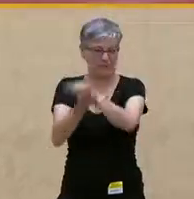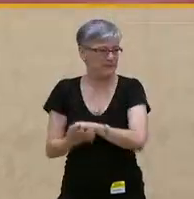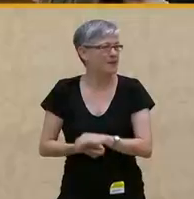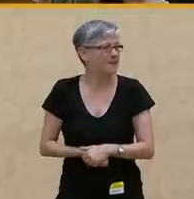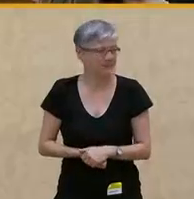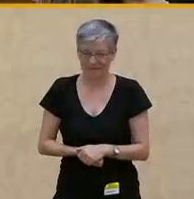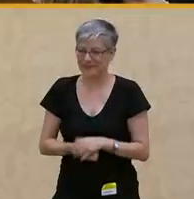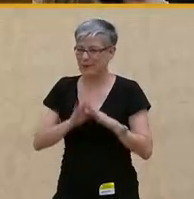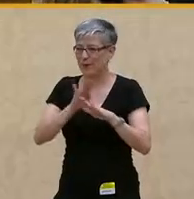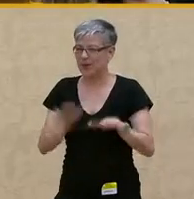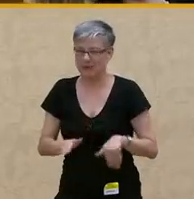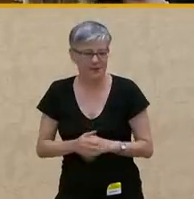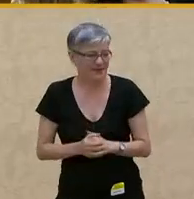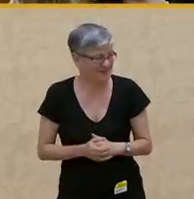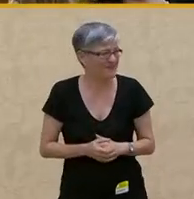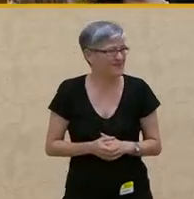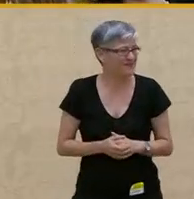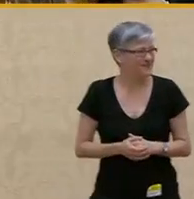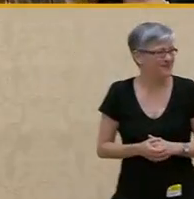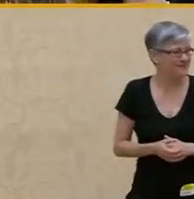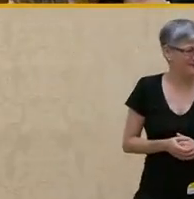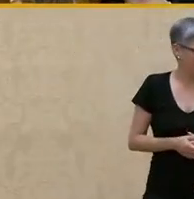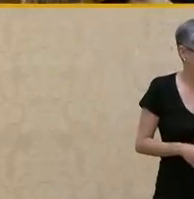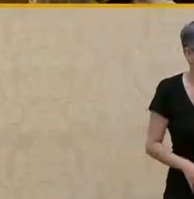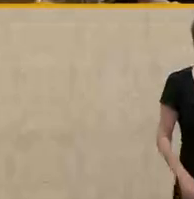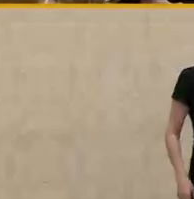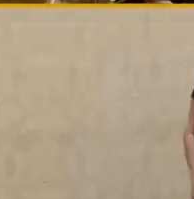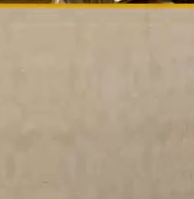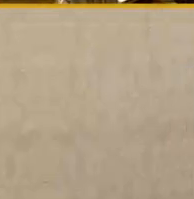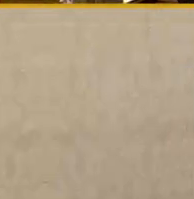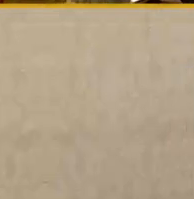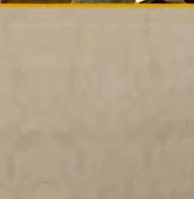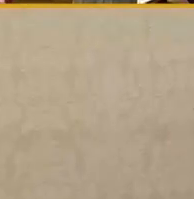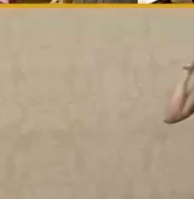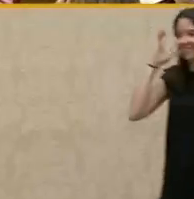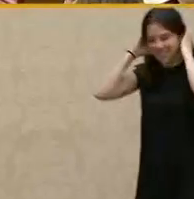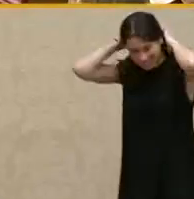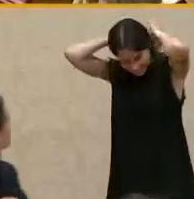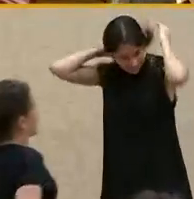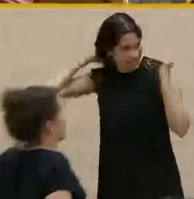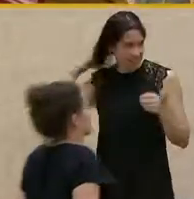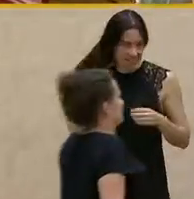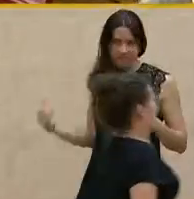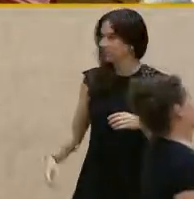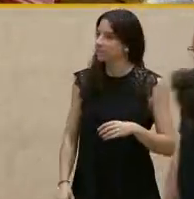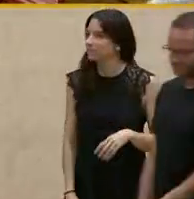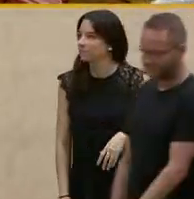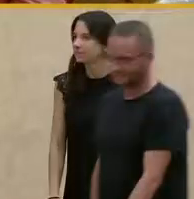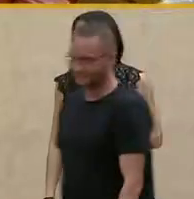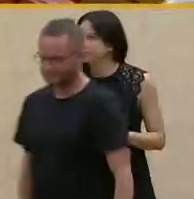Conforme avanza la jornada, la cosa avanza más. -Yo pediría un aplauso para los intérpretes.